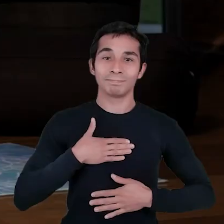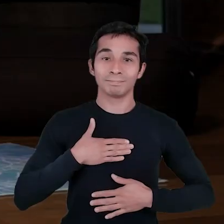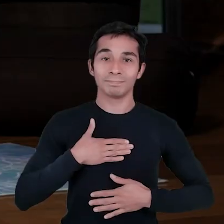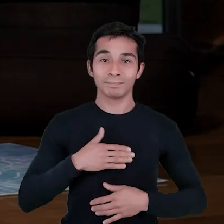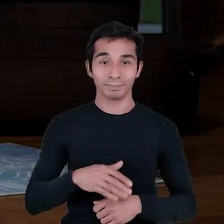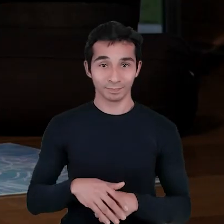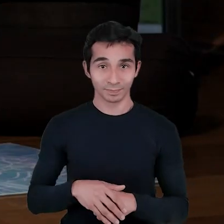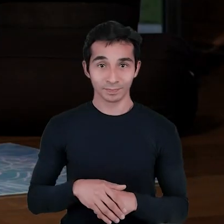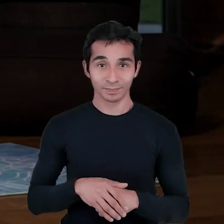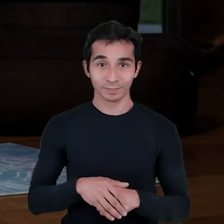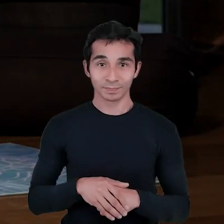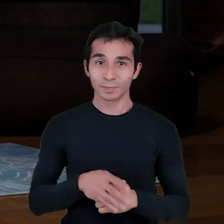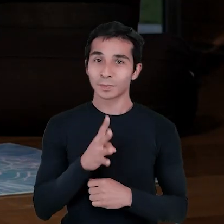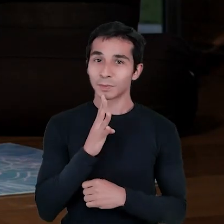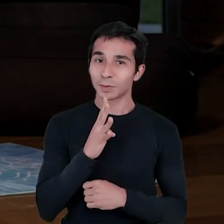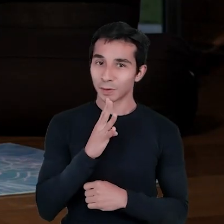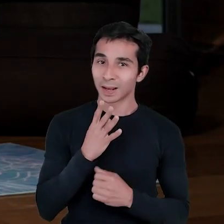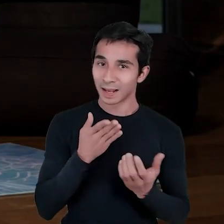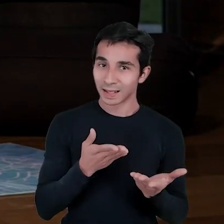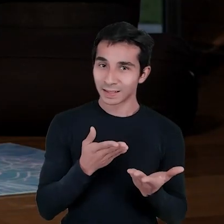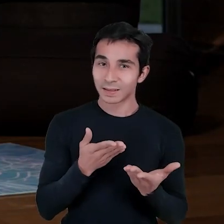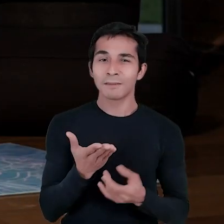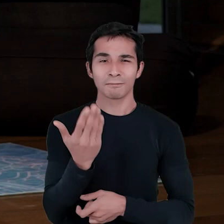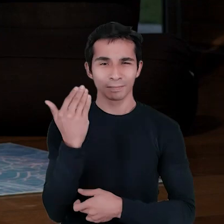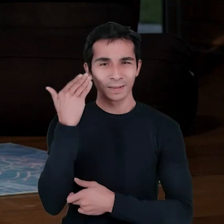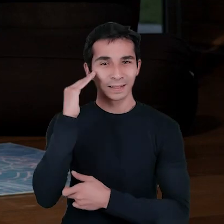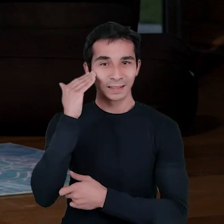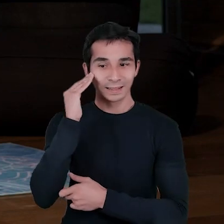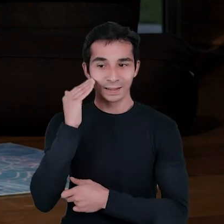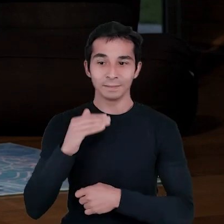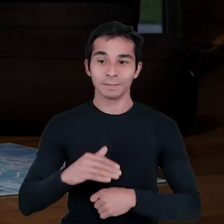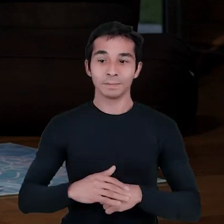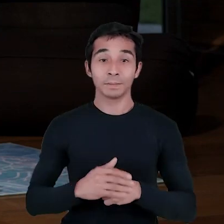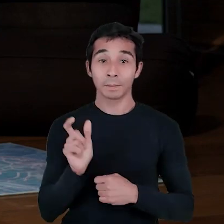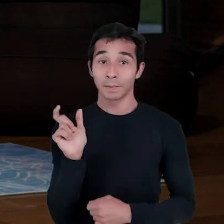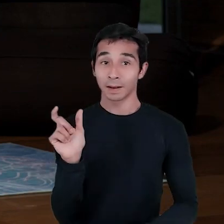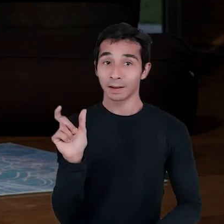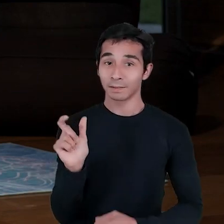Talvez já tenha ouvido essas expressões, mas vamos tentar entender.